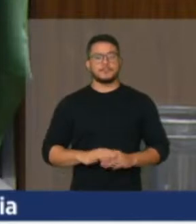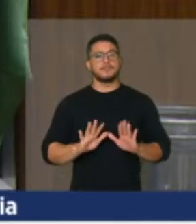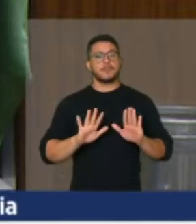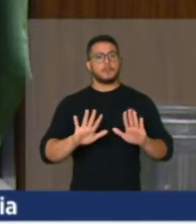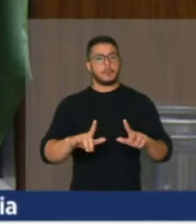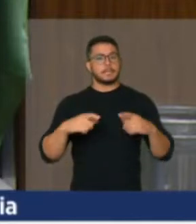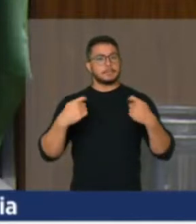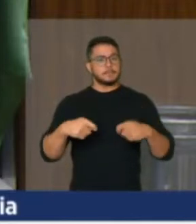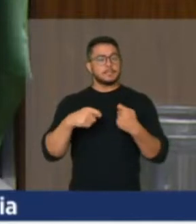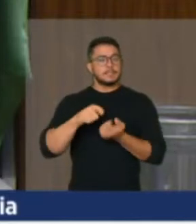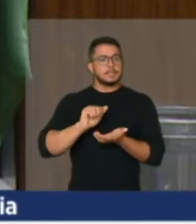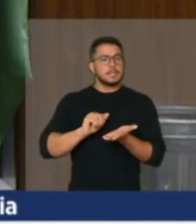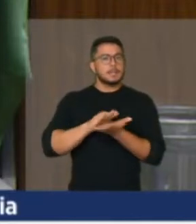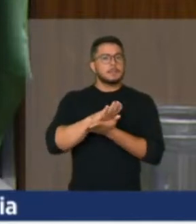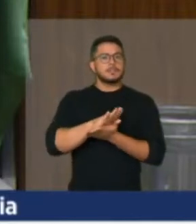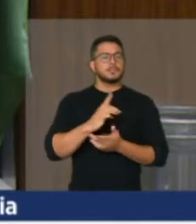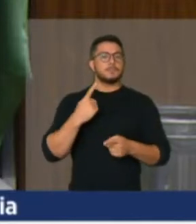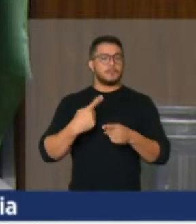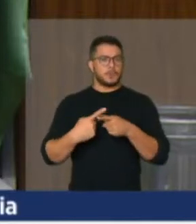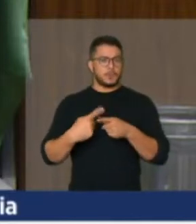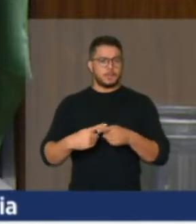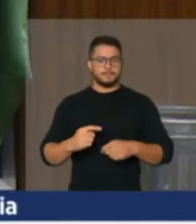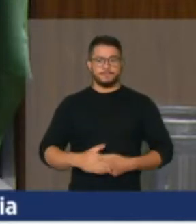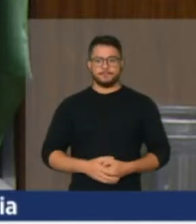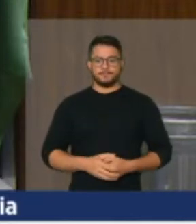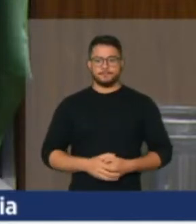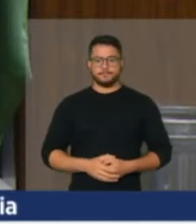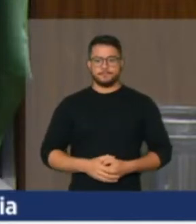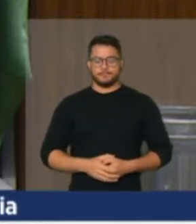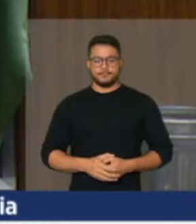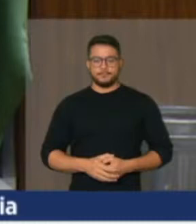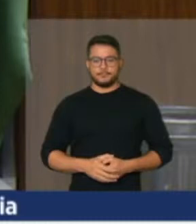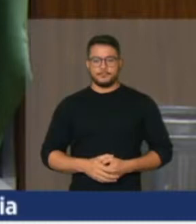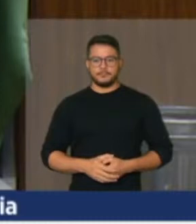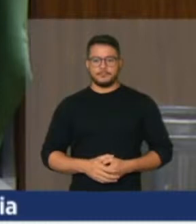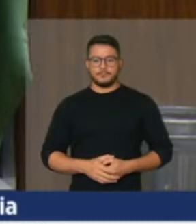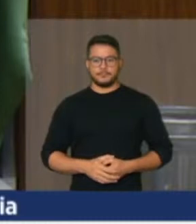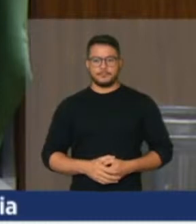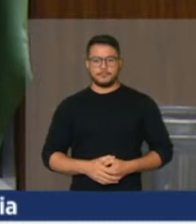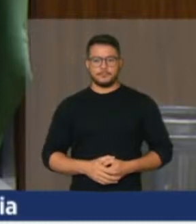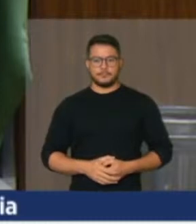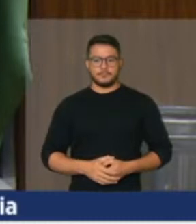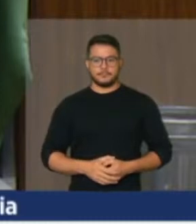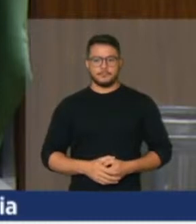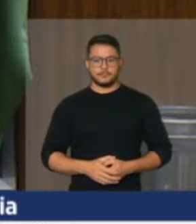MARCELO RAMOS QUE PRESIDE ESSA SESSÃO, POR QUE É QUE ALGUÉM ABRE UMA OFFSHORE E EU GOSTARIA QUE O RACIOCÍNIO